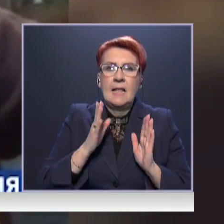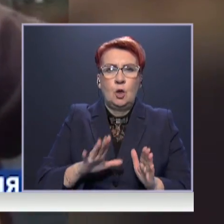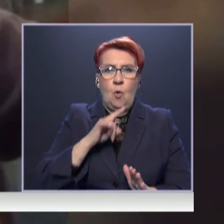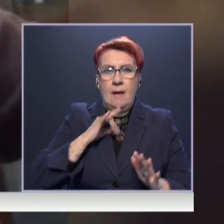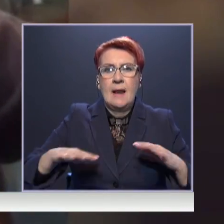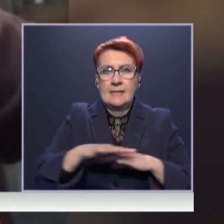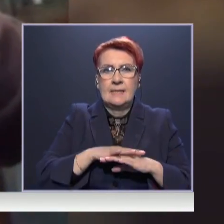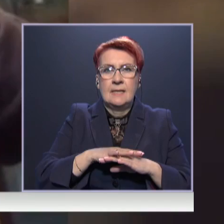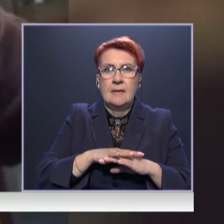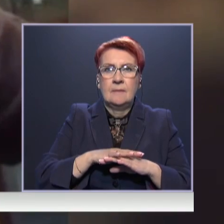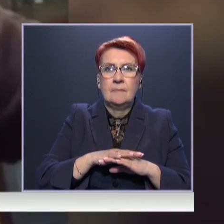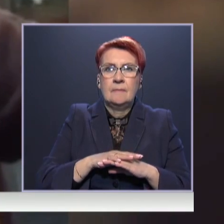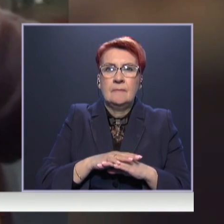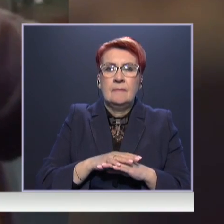и за вами стоит весь русский мир